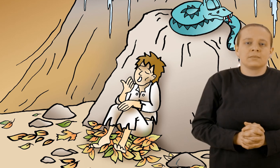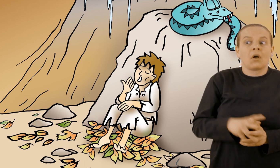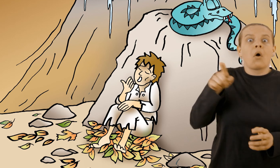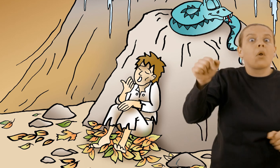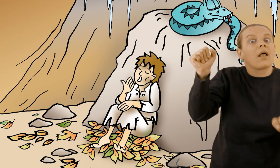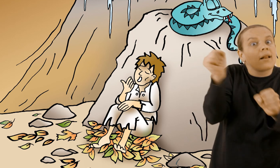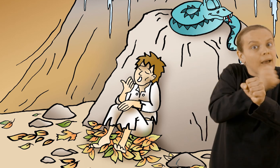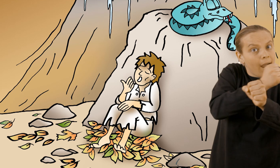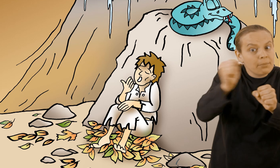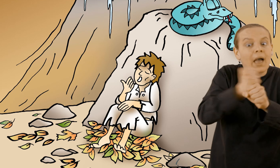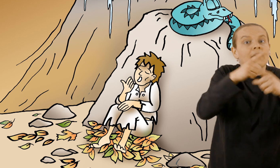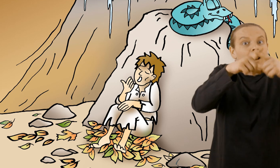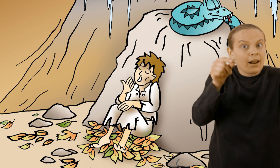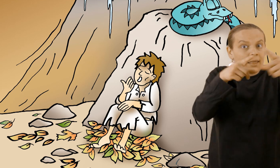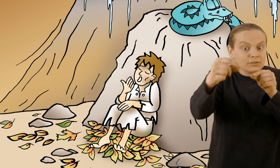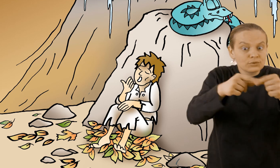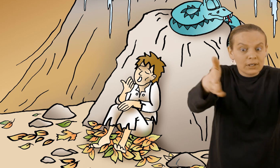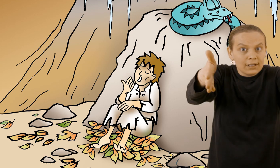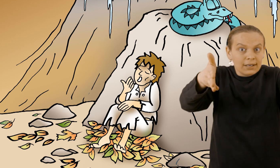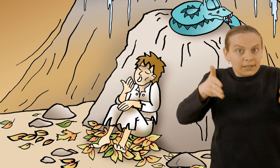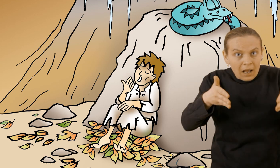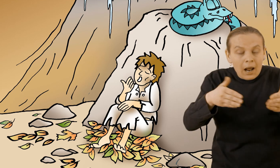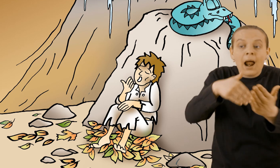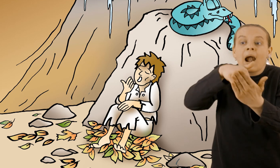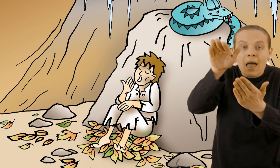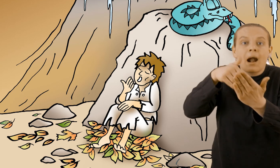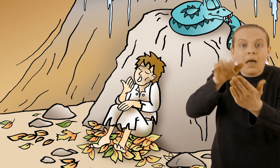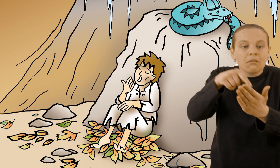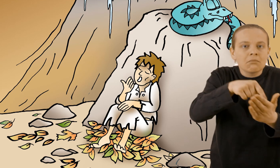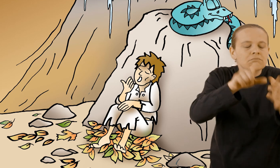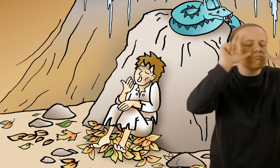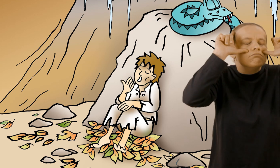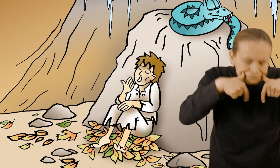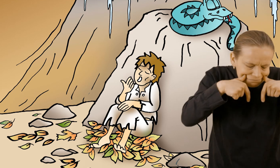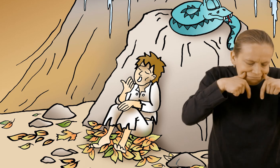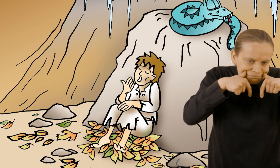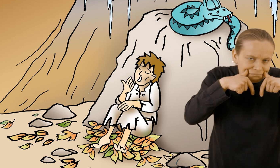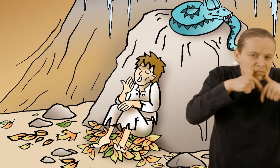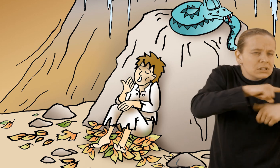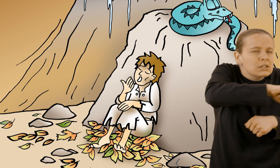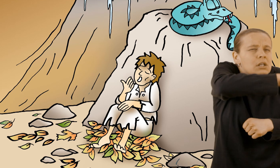Napravi i on sebi postelju od lišća, poliže kamen i odmah zaspi.